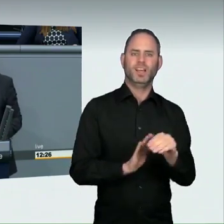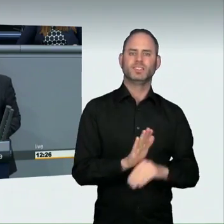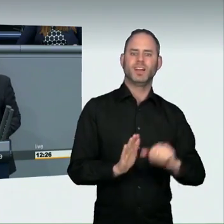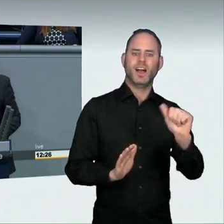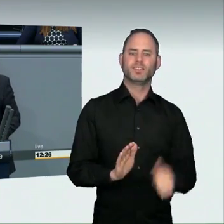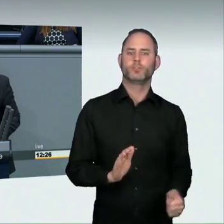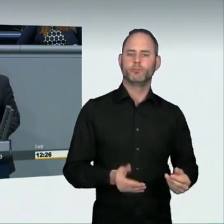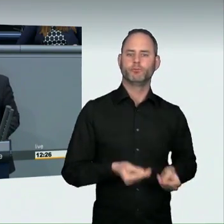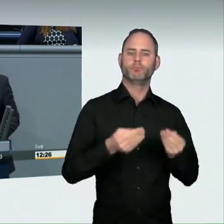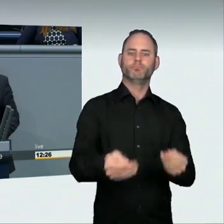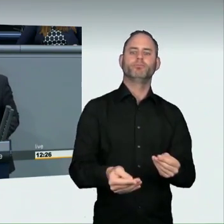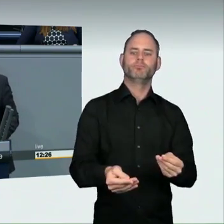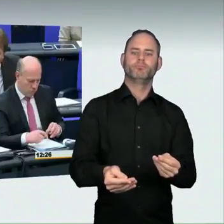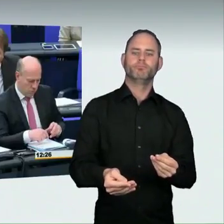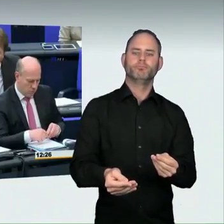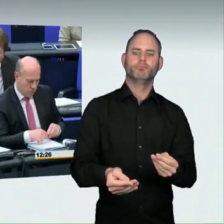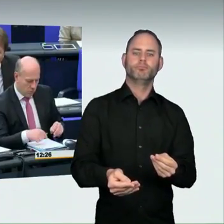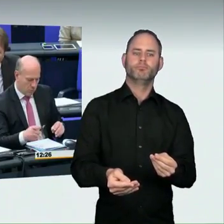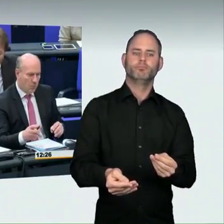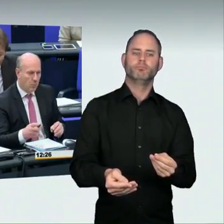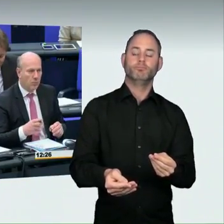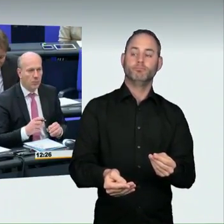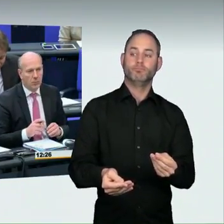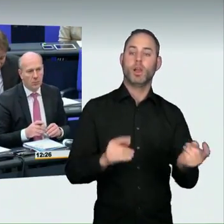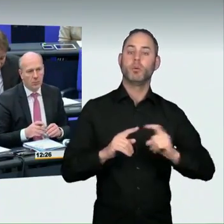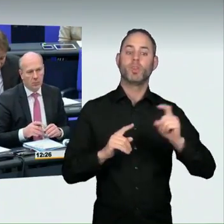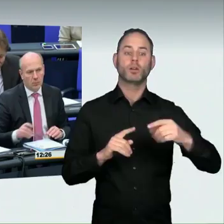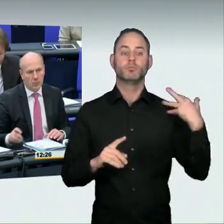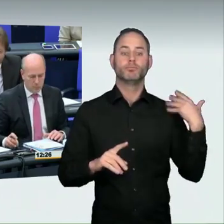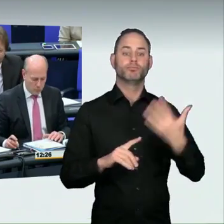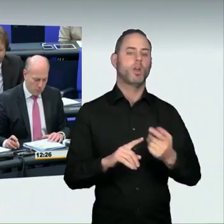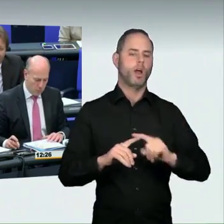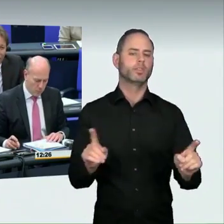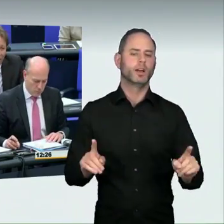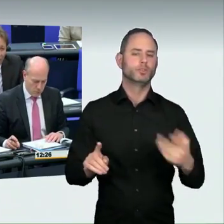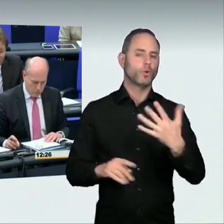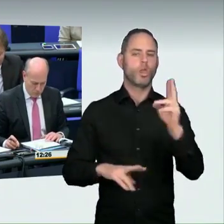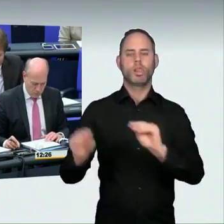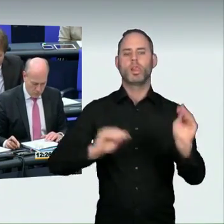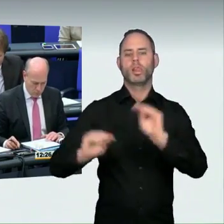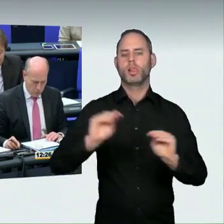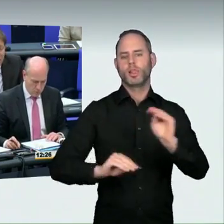„CDU/CSU“ und „Herr Luczak“ drauf. (Heiterkeit) Denn Sie haben verhindert, dass in dieser Legislaturperiode mehr Rechte